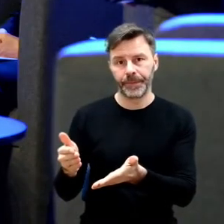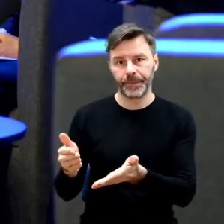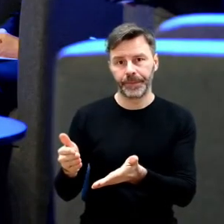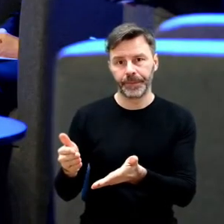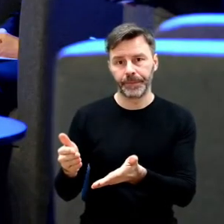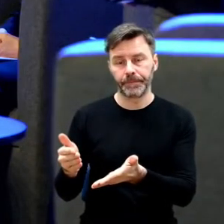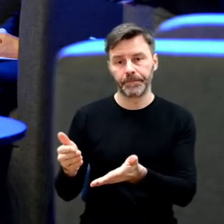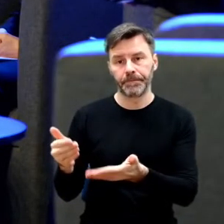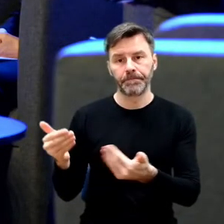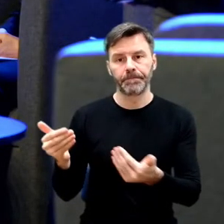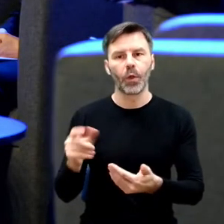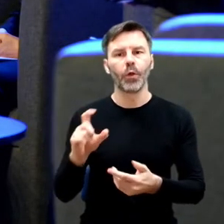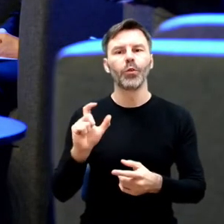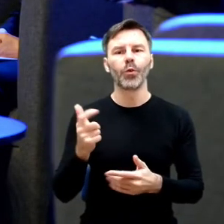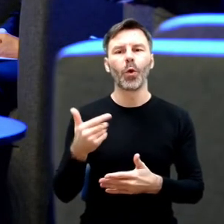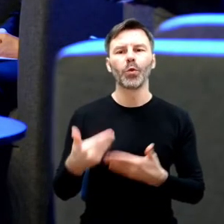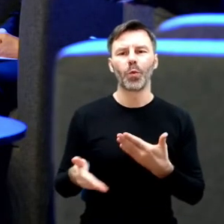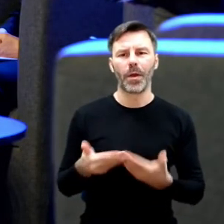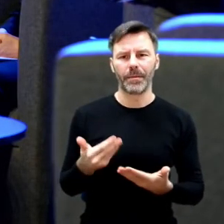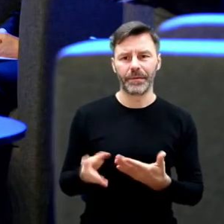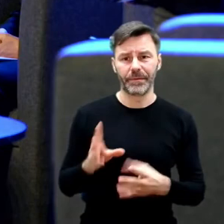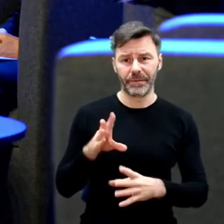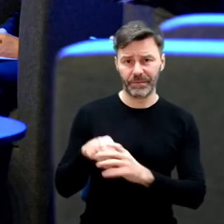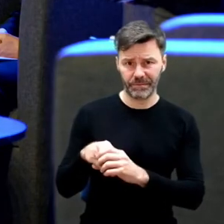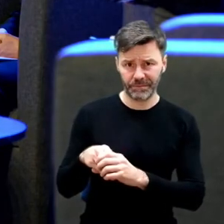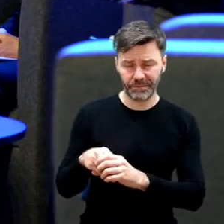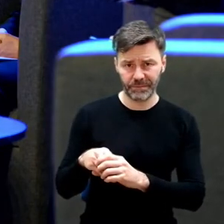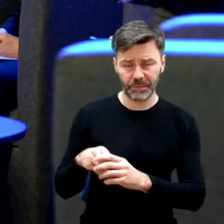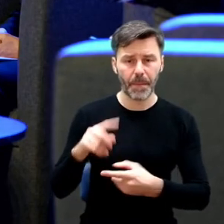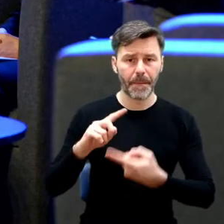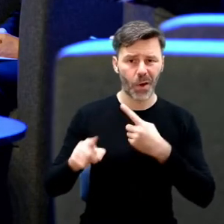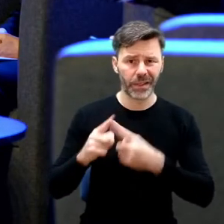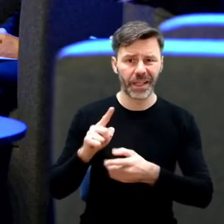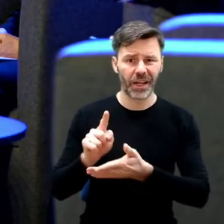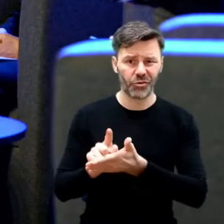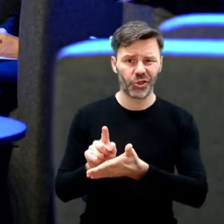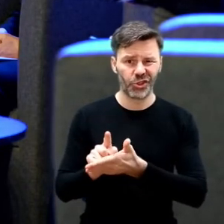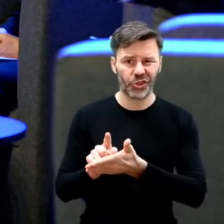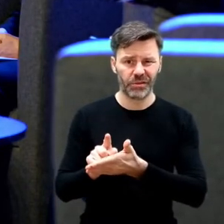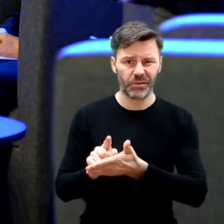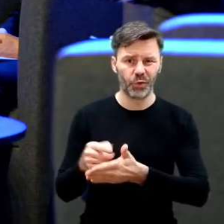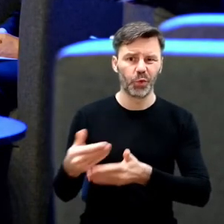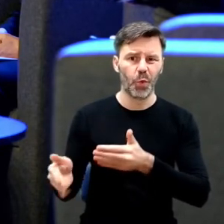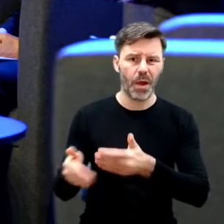co jest słabe, to polityka czynszowa jest dość słabą stroną, również aktywnych mieszkaniowo gmin.